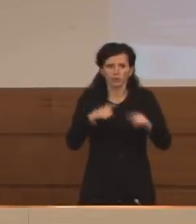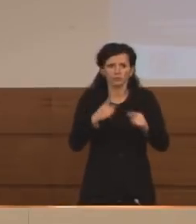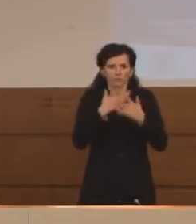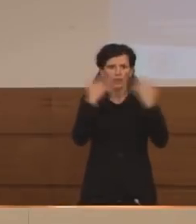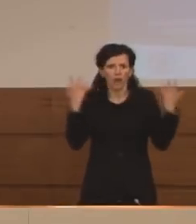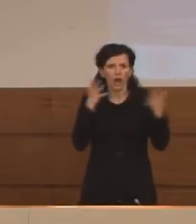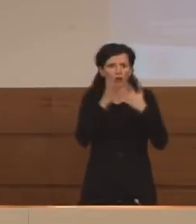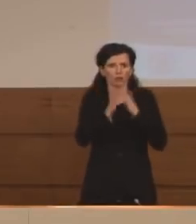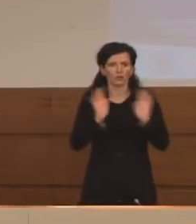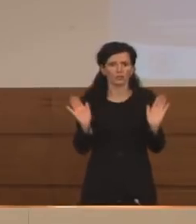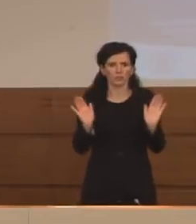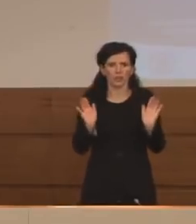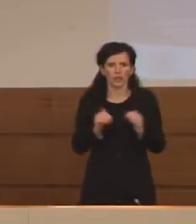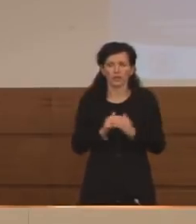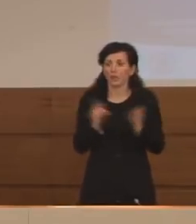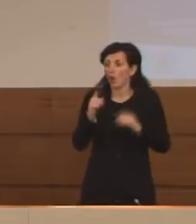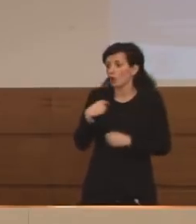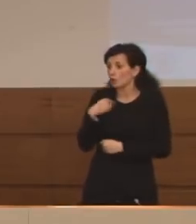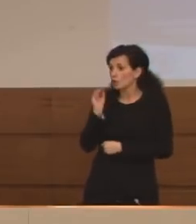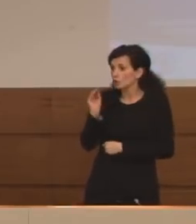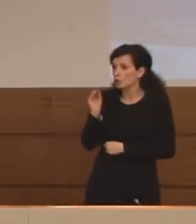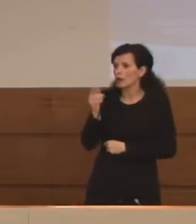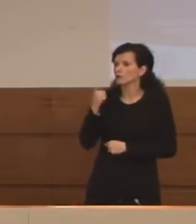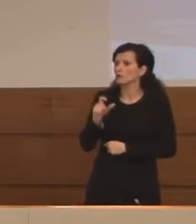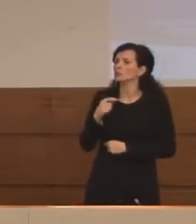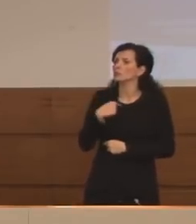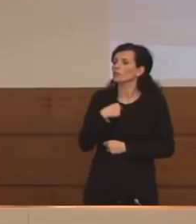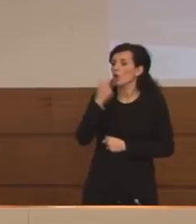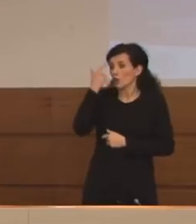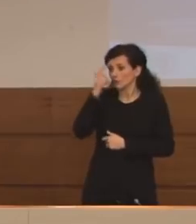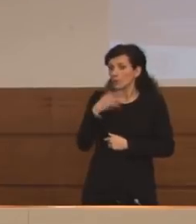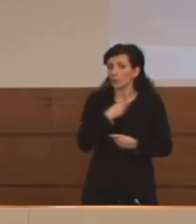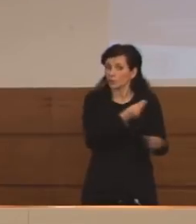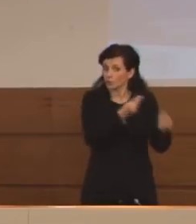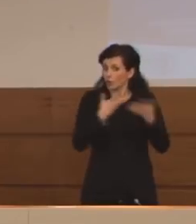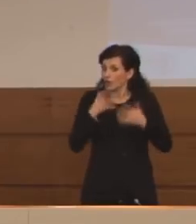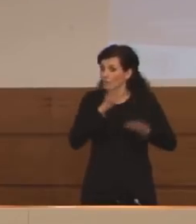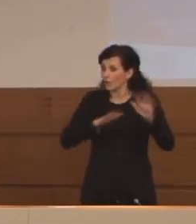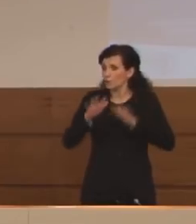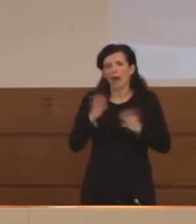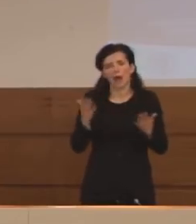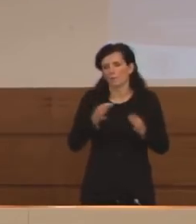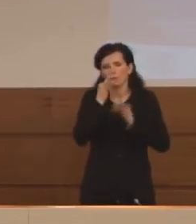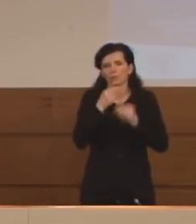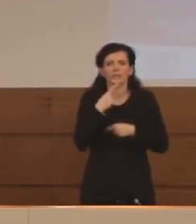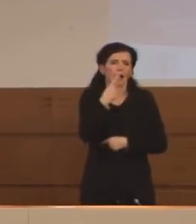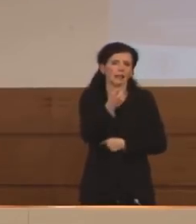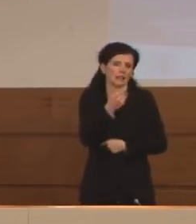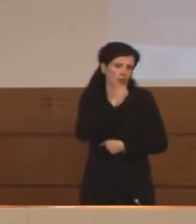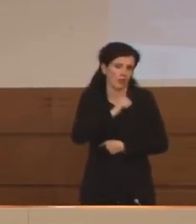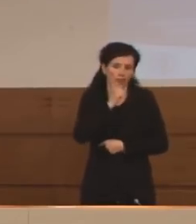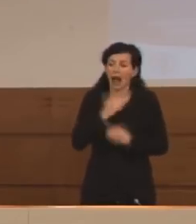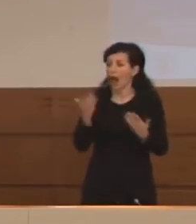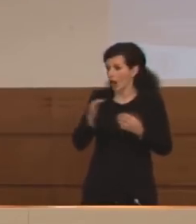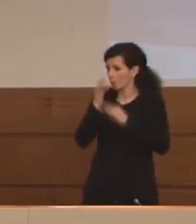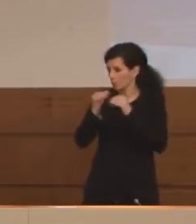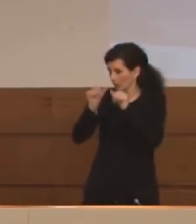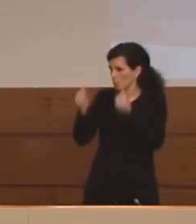Io ho fatto una domanda e riporto quello che mi è stato detto. E le hanno detto delle baggianate. E' falso? Quindi i modelli esistono?